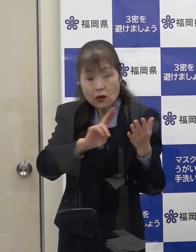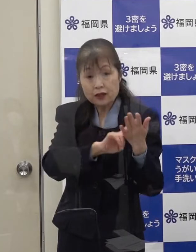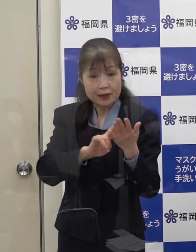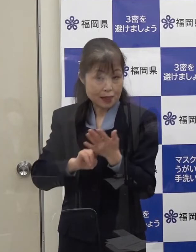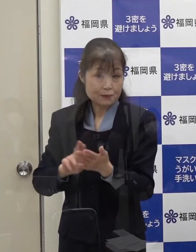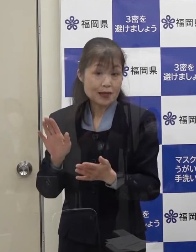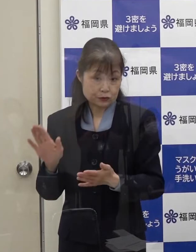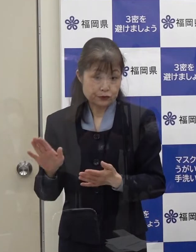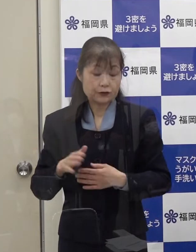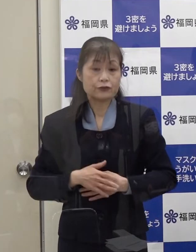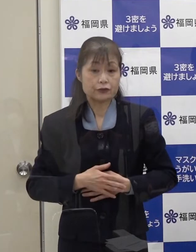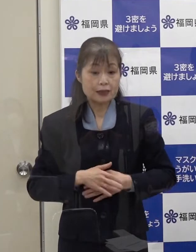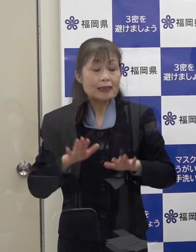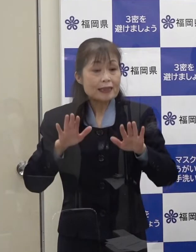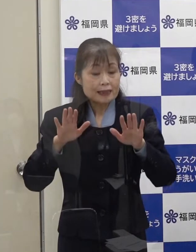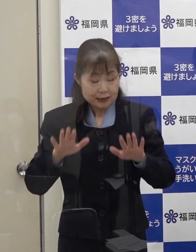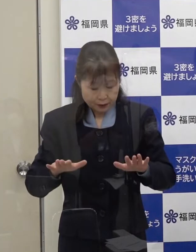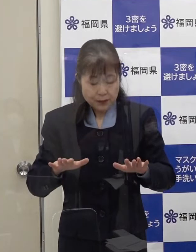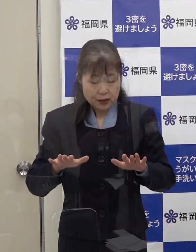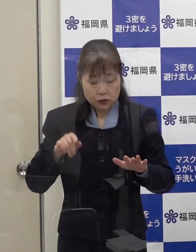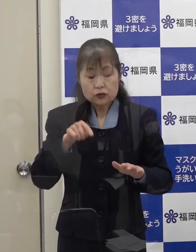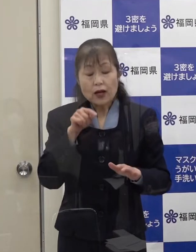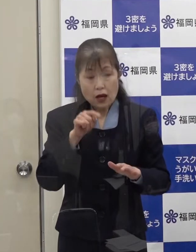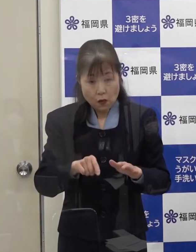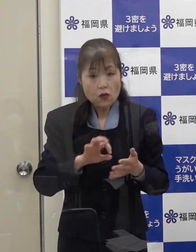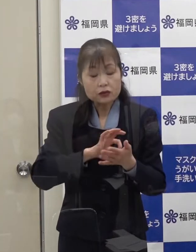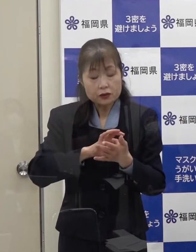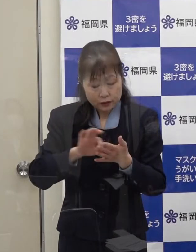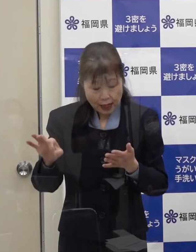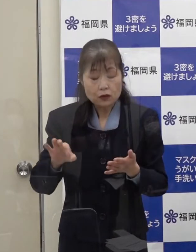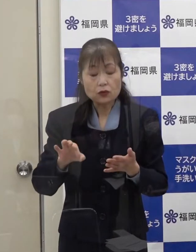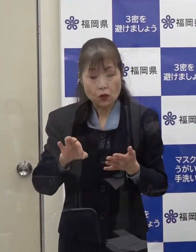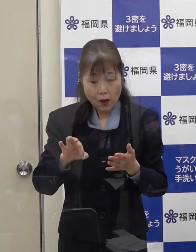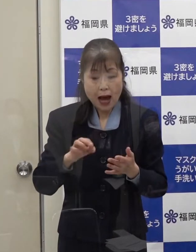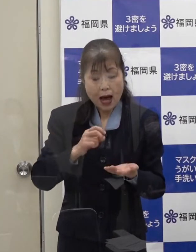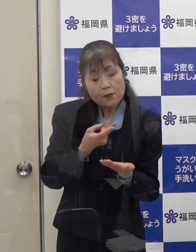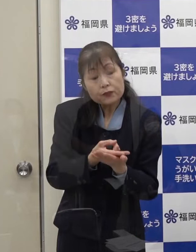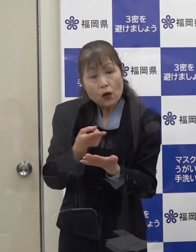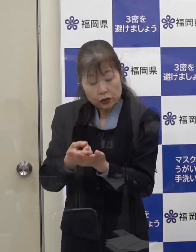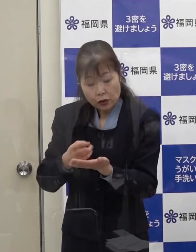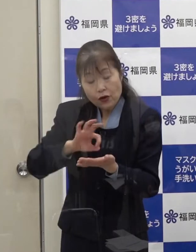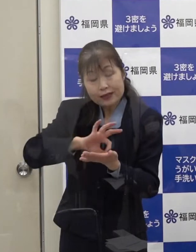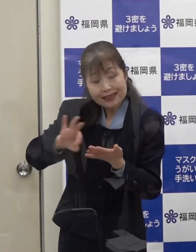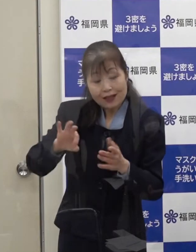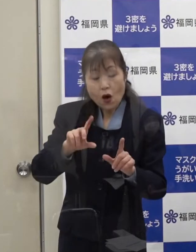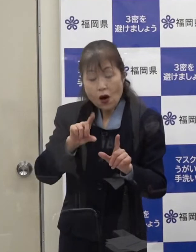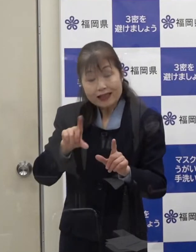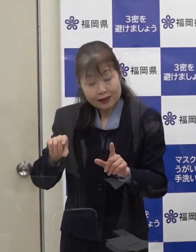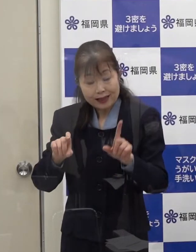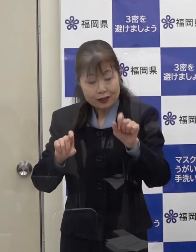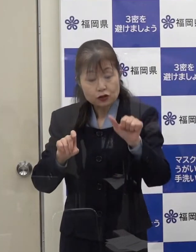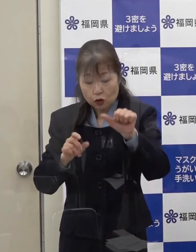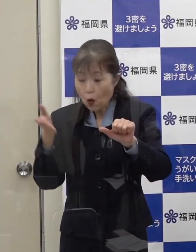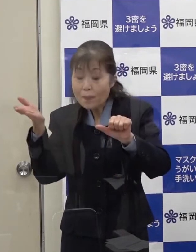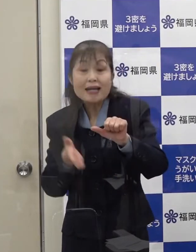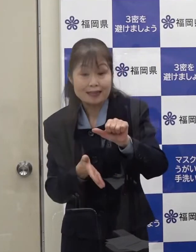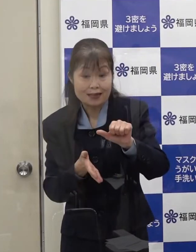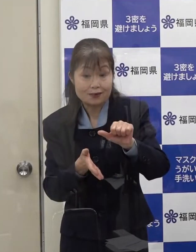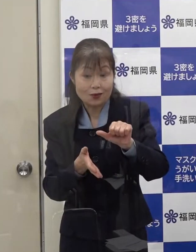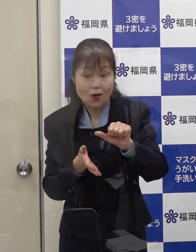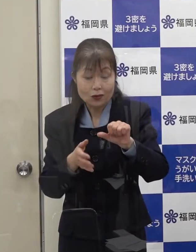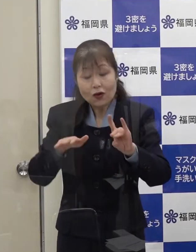「福岡コロナ警報」発動の数値基準を病床使用率１５パーセント以上と示しています